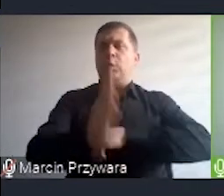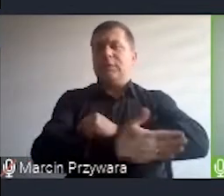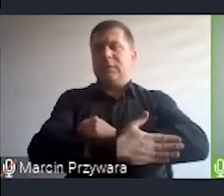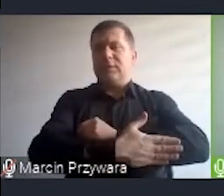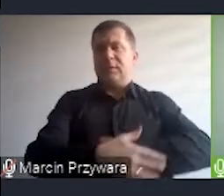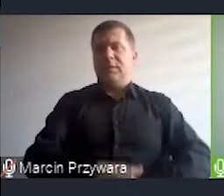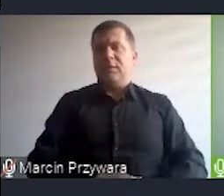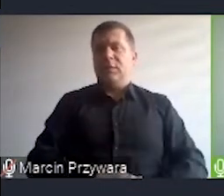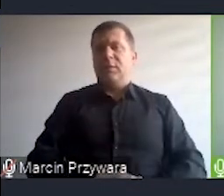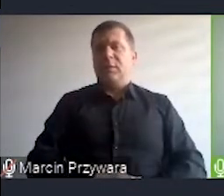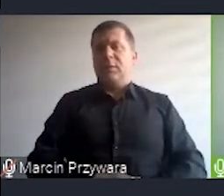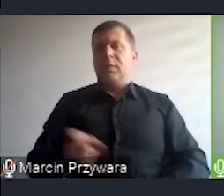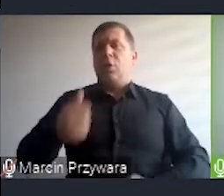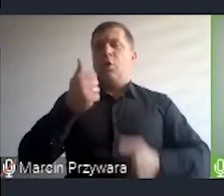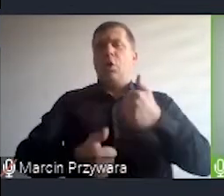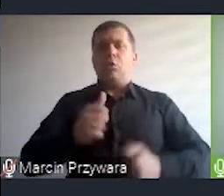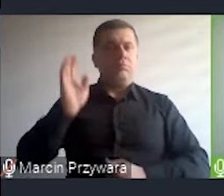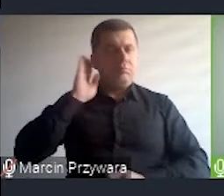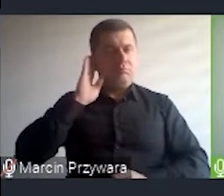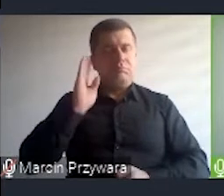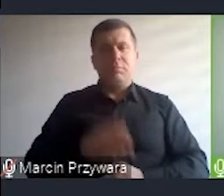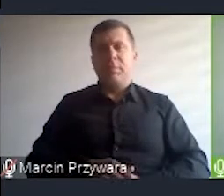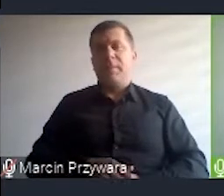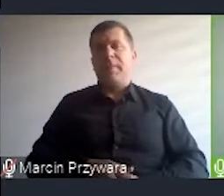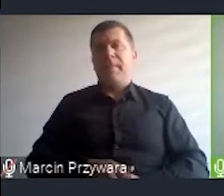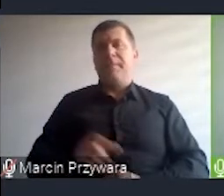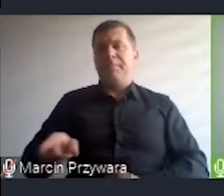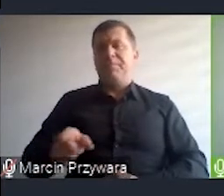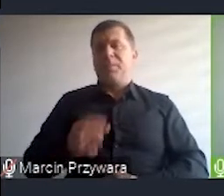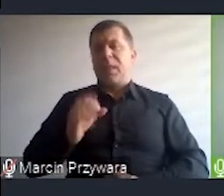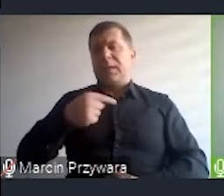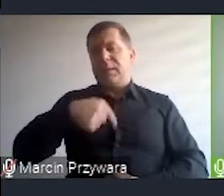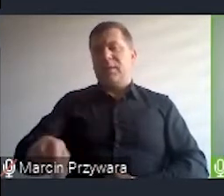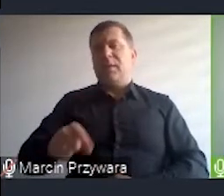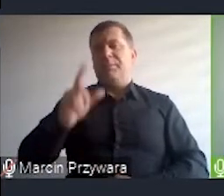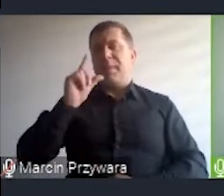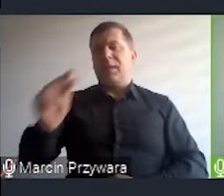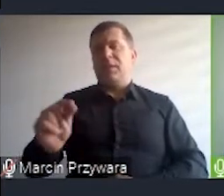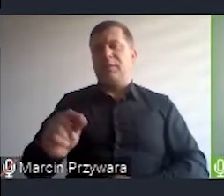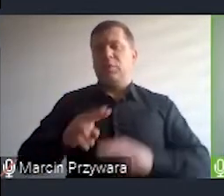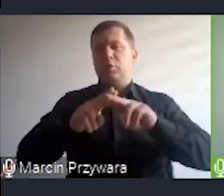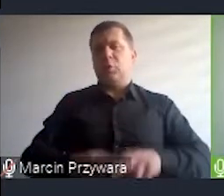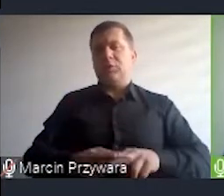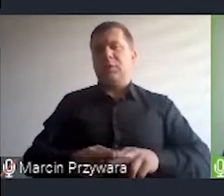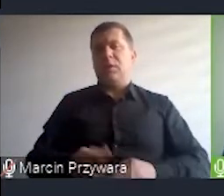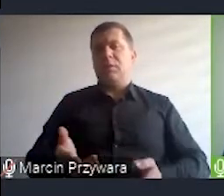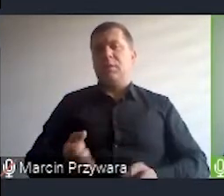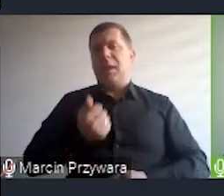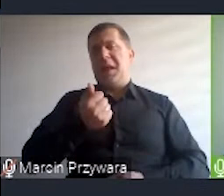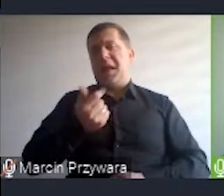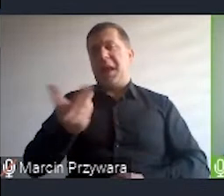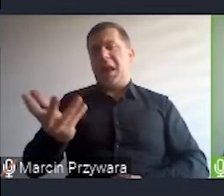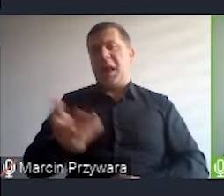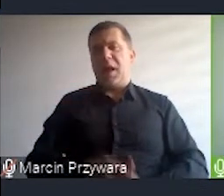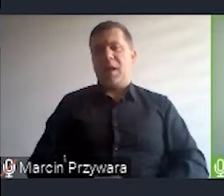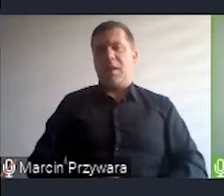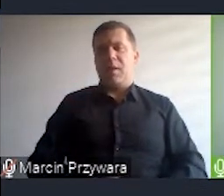w momencie kiedy tych konkursów w perspektywie finansowej zostało kilka i zakładam,